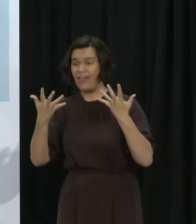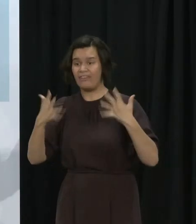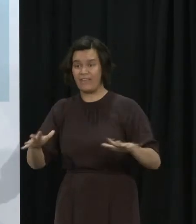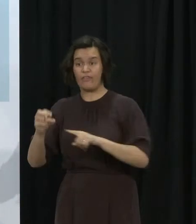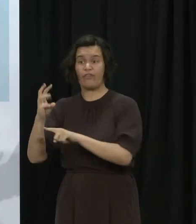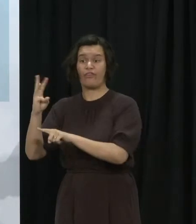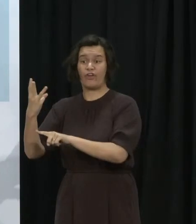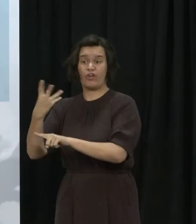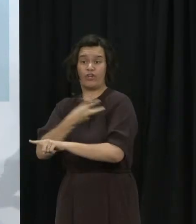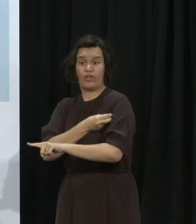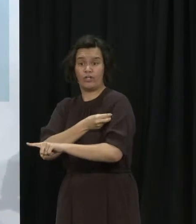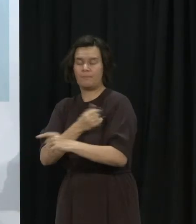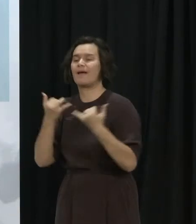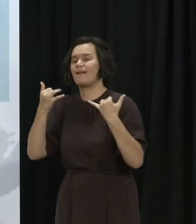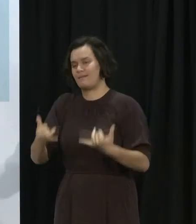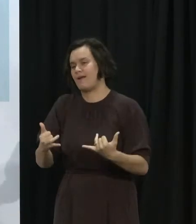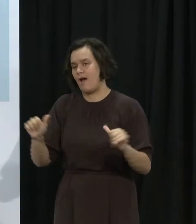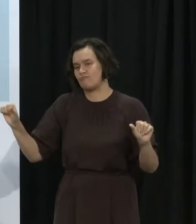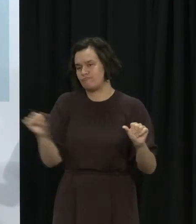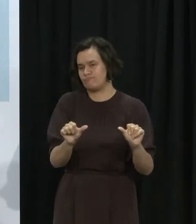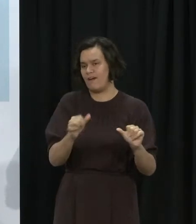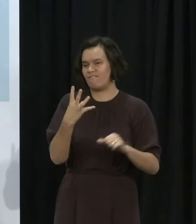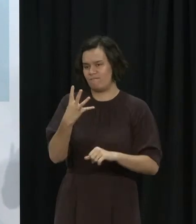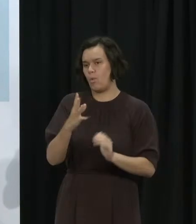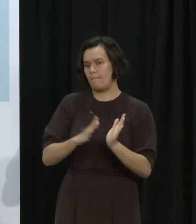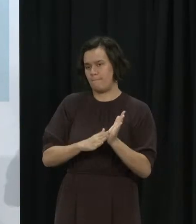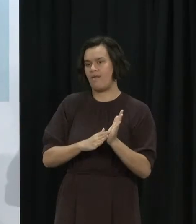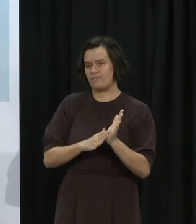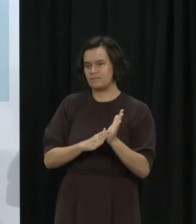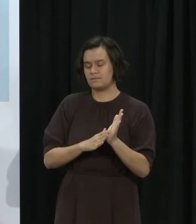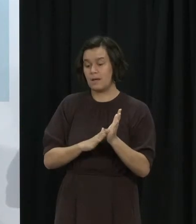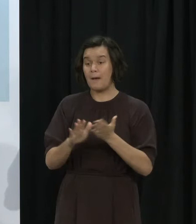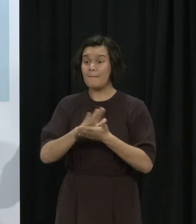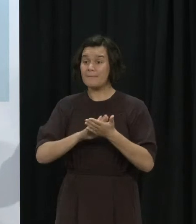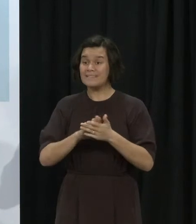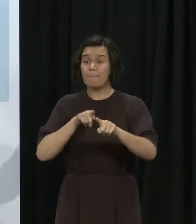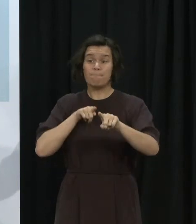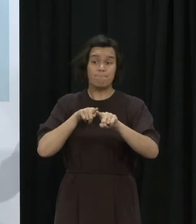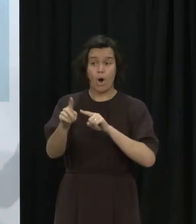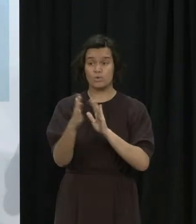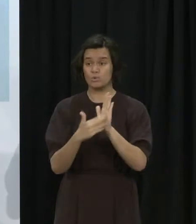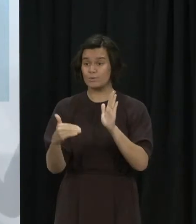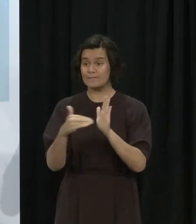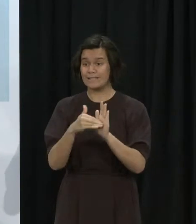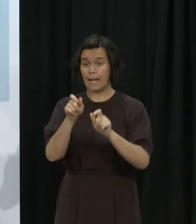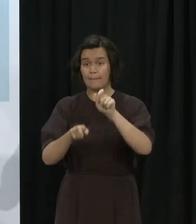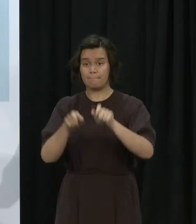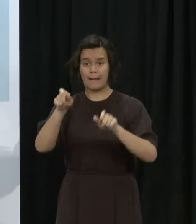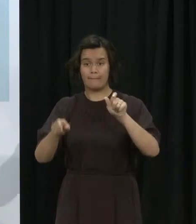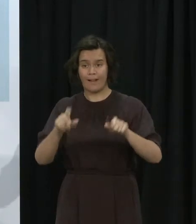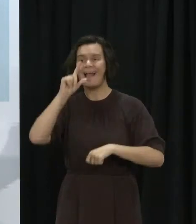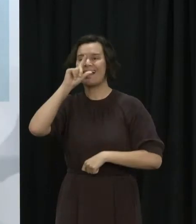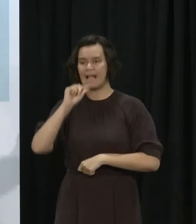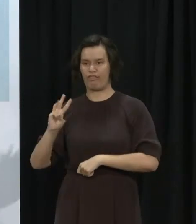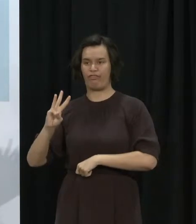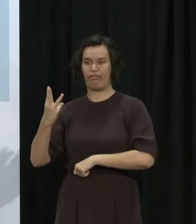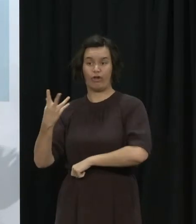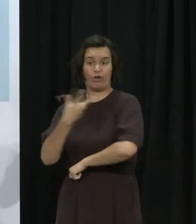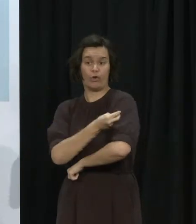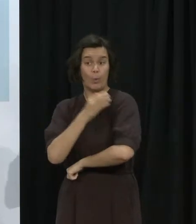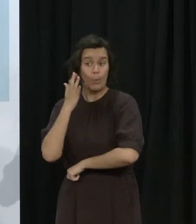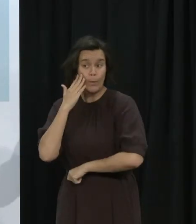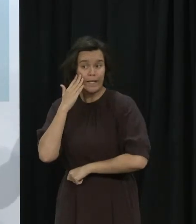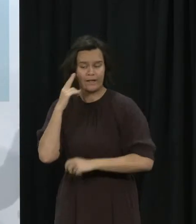whakamanahia e te rnanga te